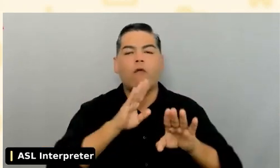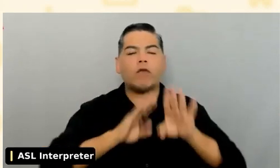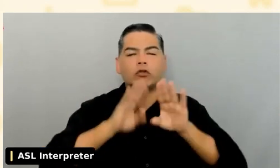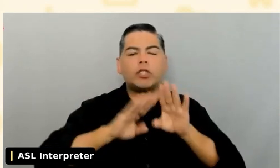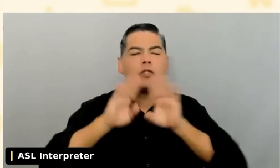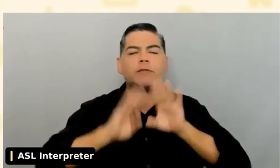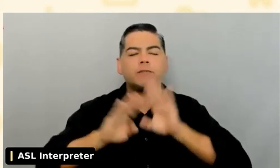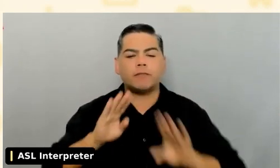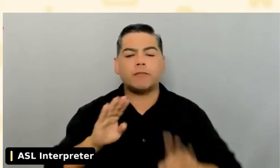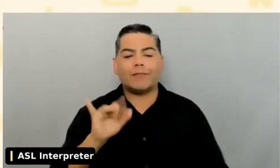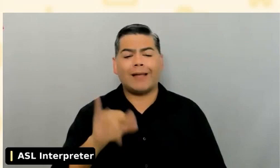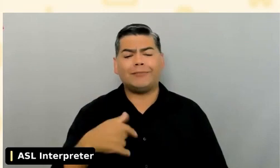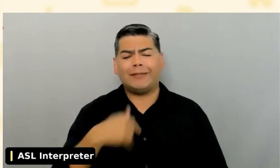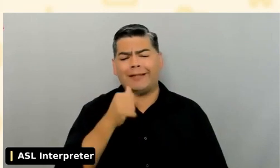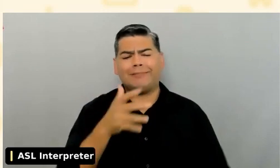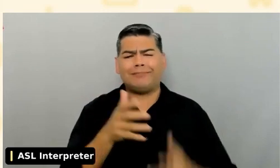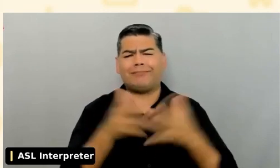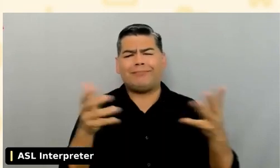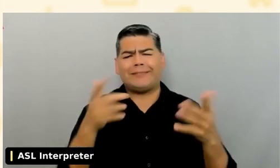Bueno, eso no toma mucho. Y es simplemente una cuestión de sentido común.